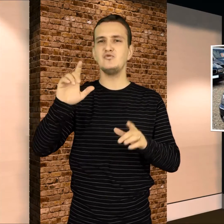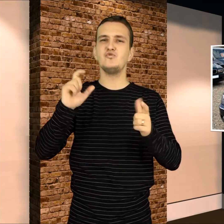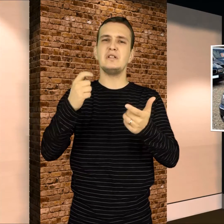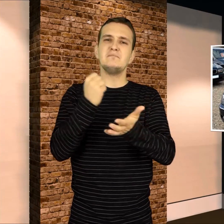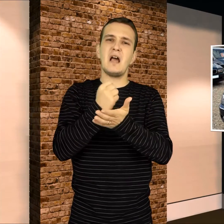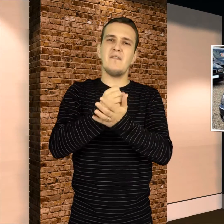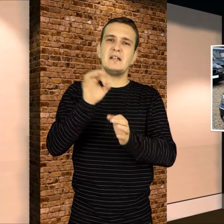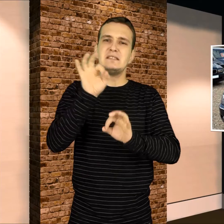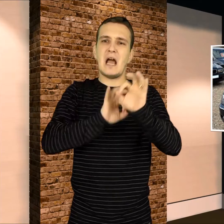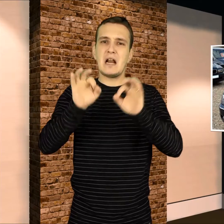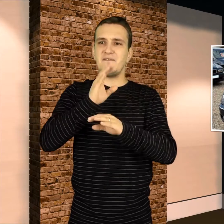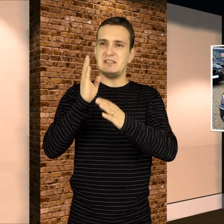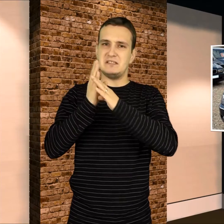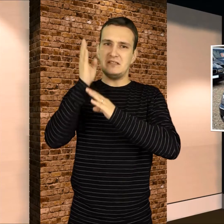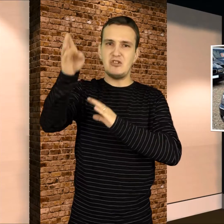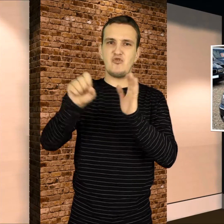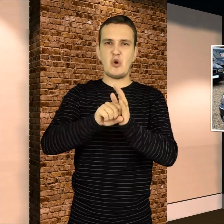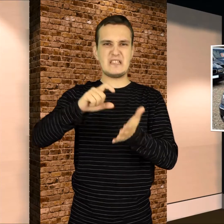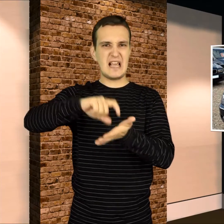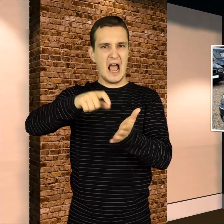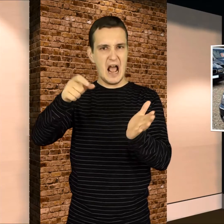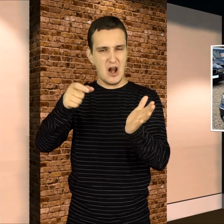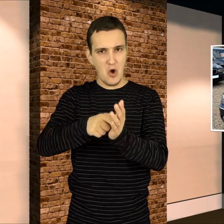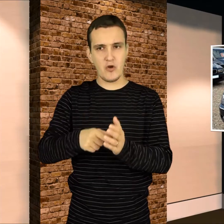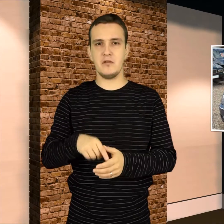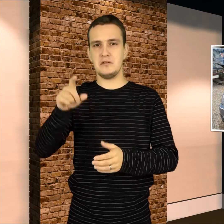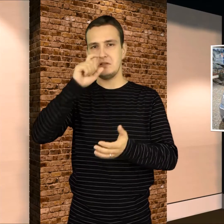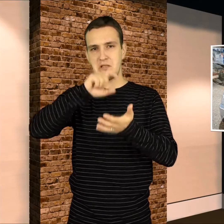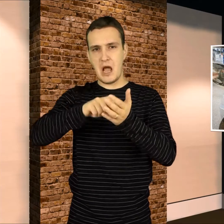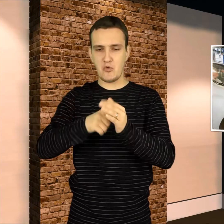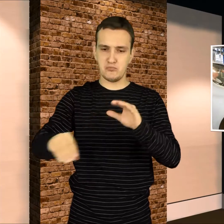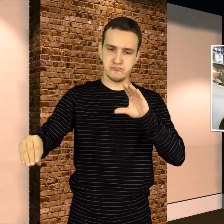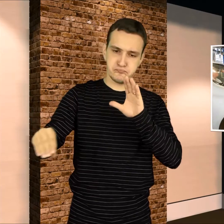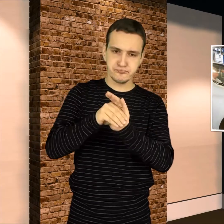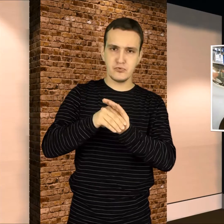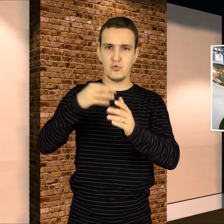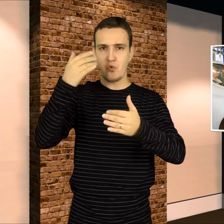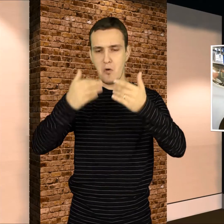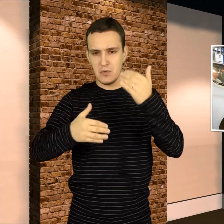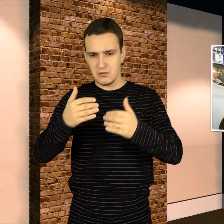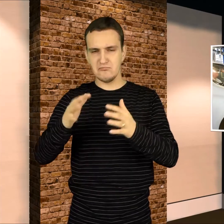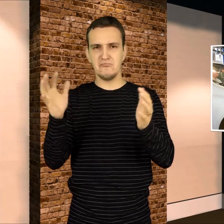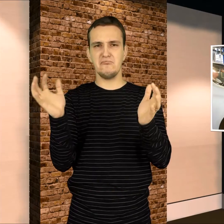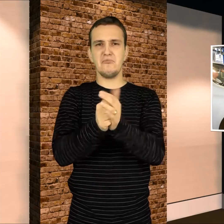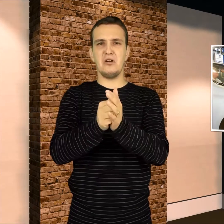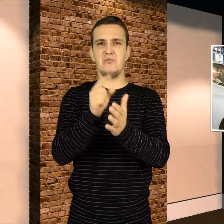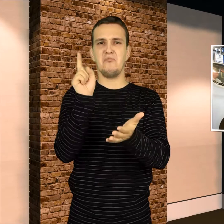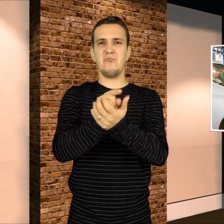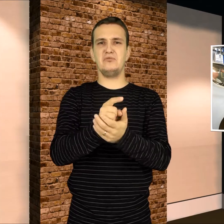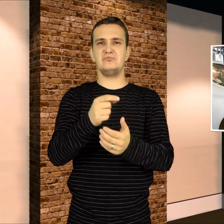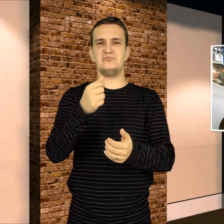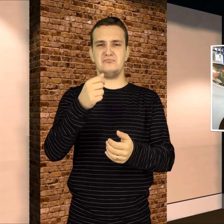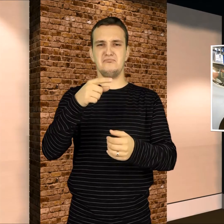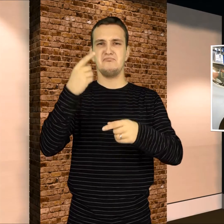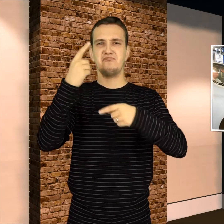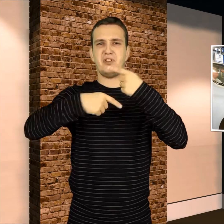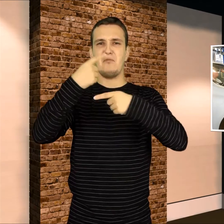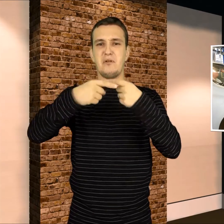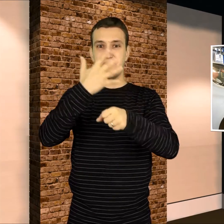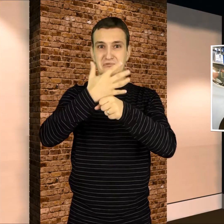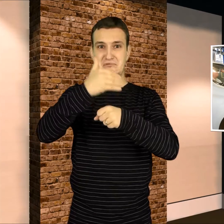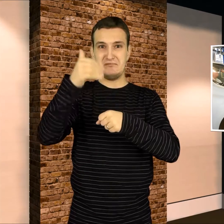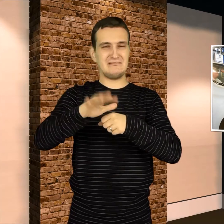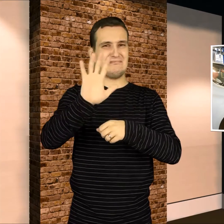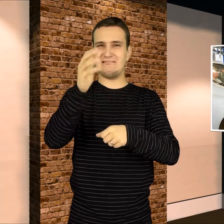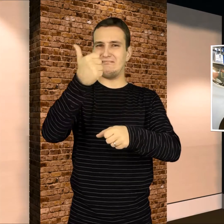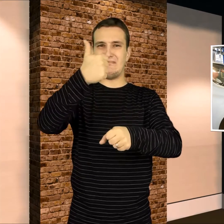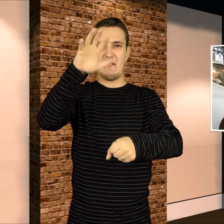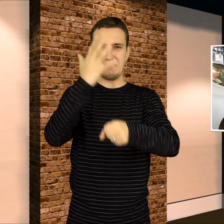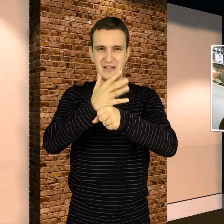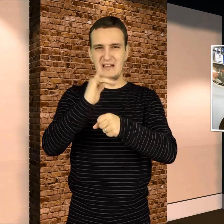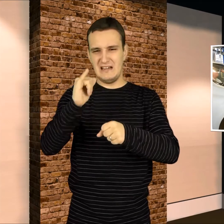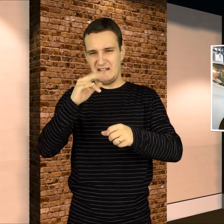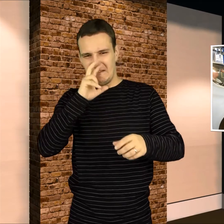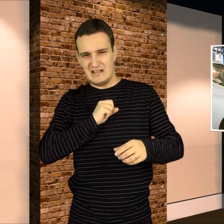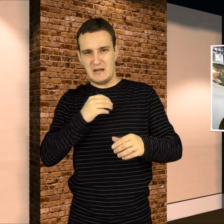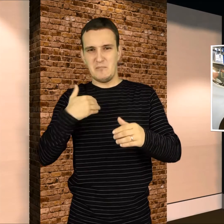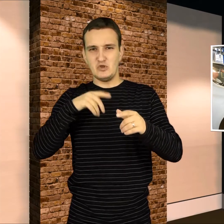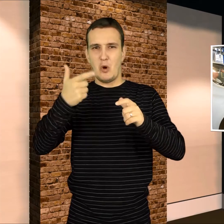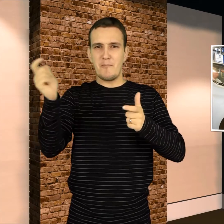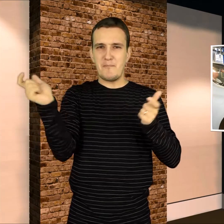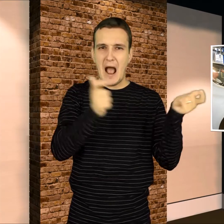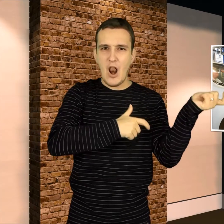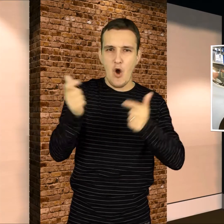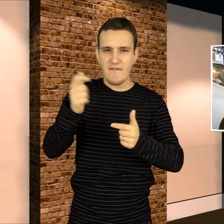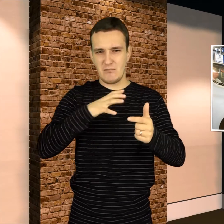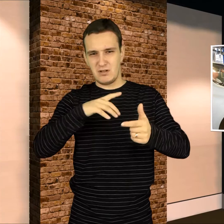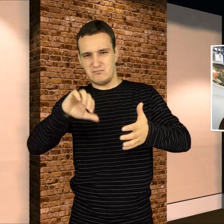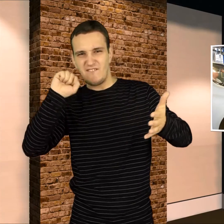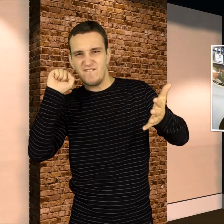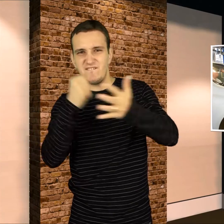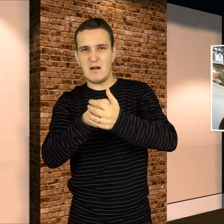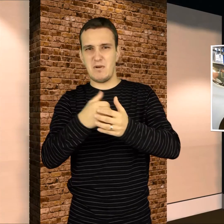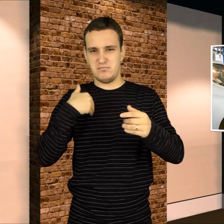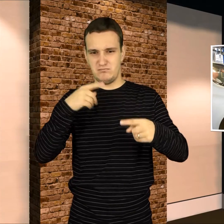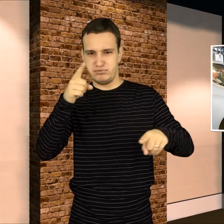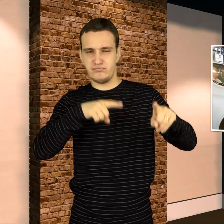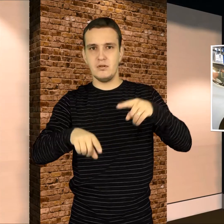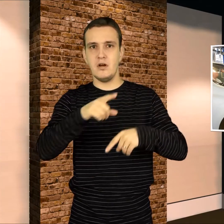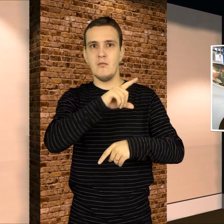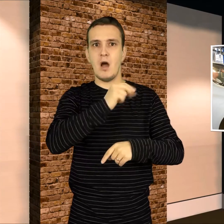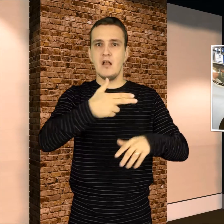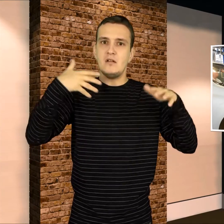Po dwóch tygodniach użytkowania Pan Jan pojechał do autoryzowanego serwisu, gdzie się dowiedział że a u to jest po wypadku i ma przejechane 150 000 km.